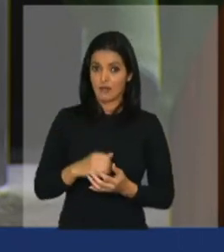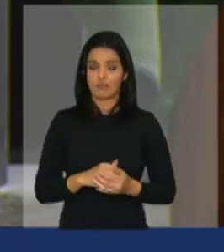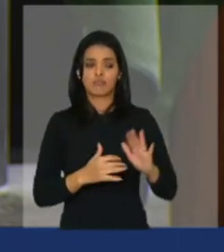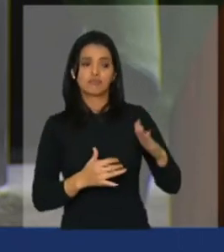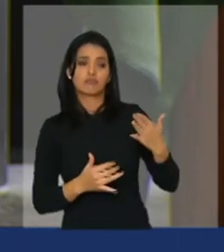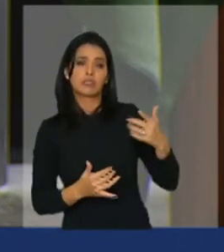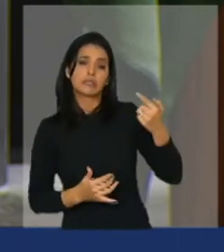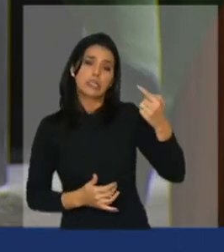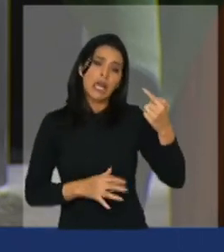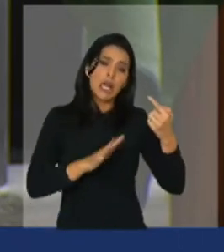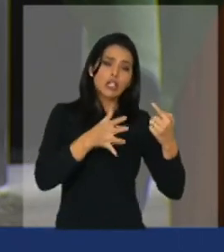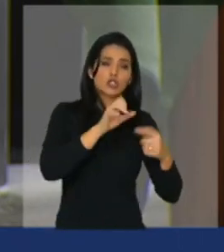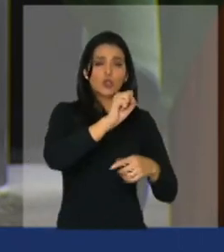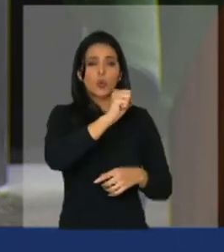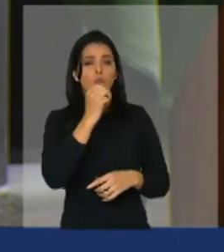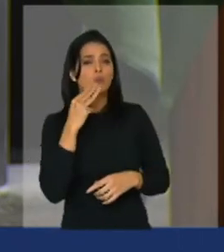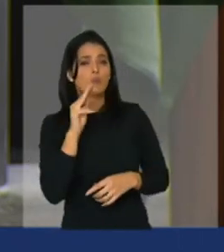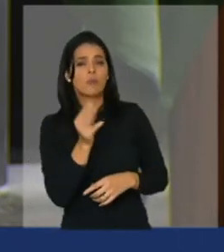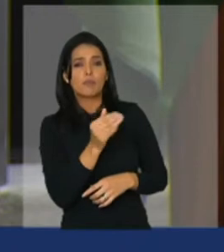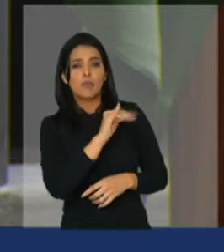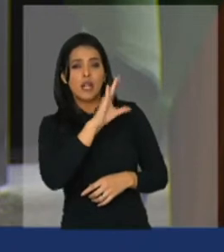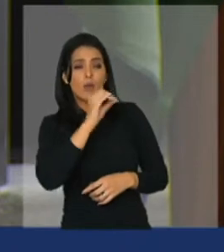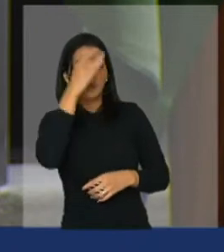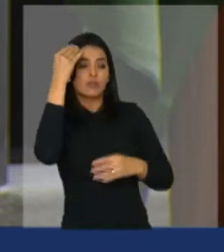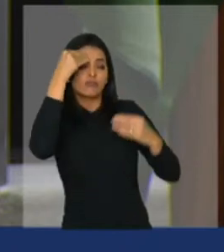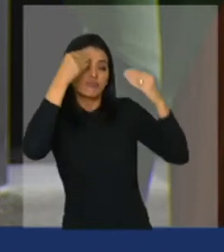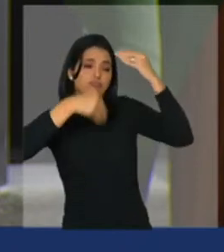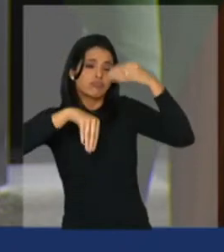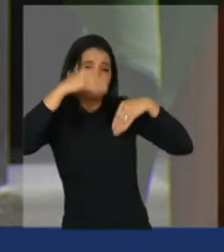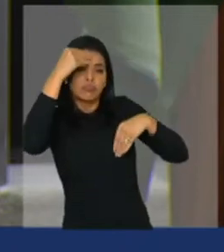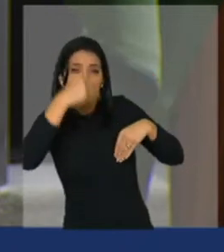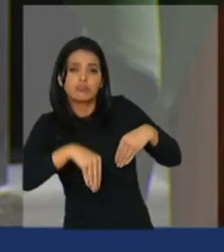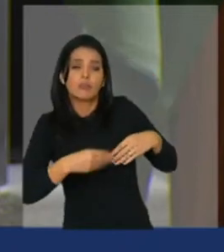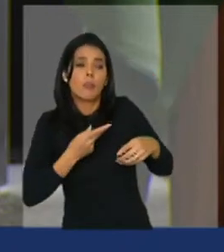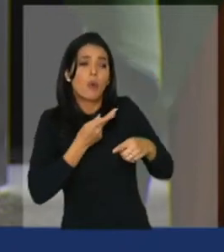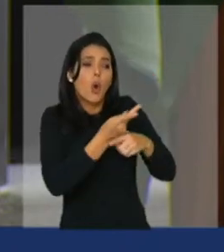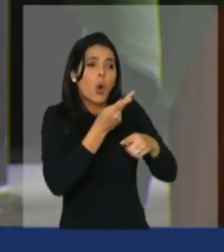CAUSA DA FALTA DE VACINA, AÍ , POR CAUSA DA INOPERÂNCIA DO